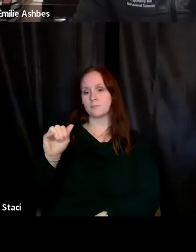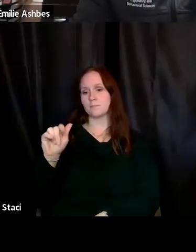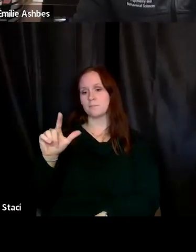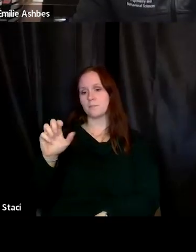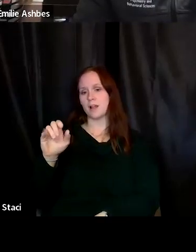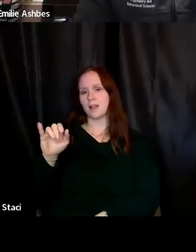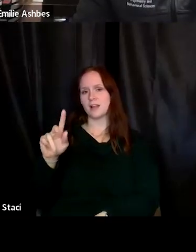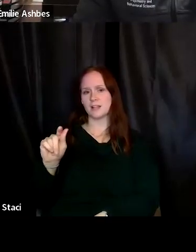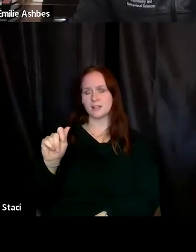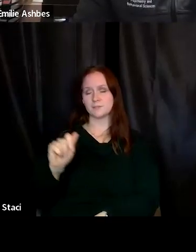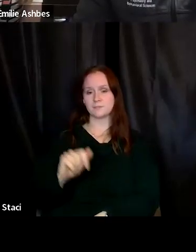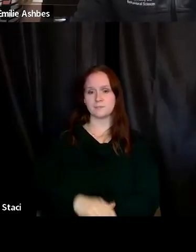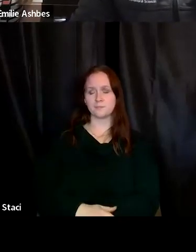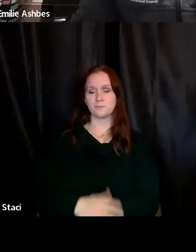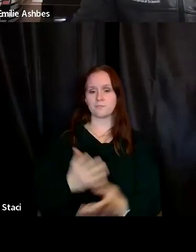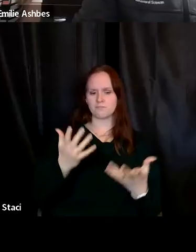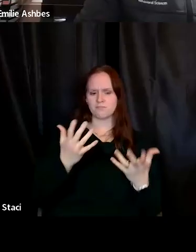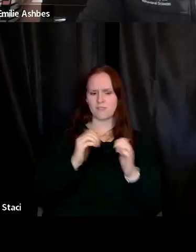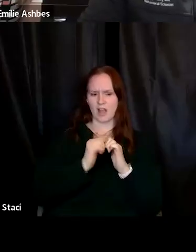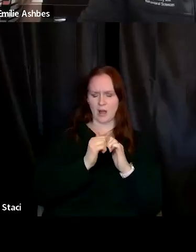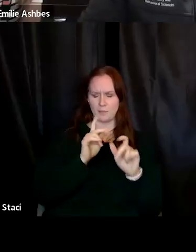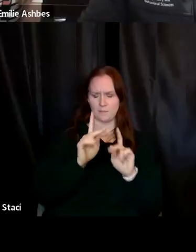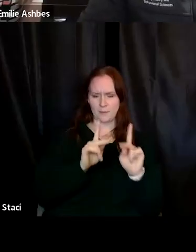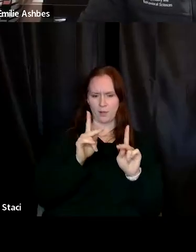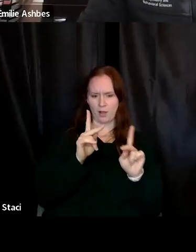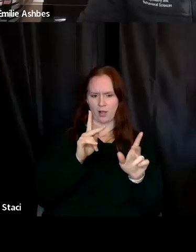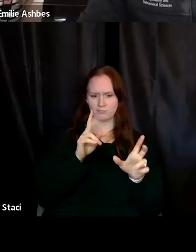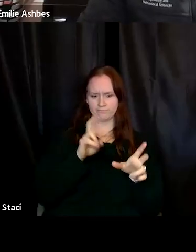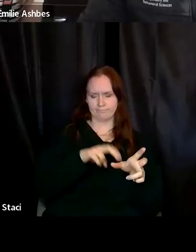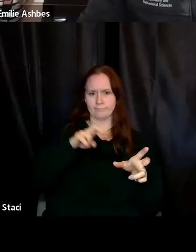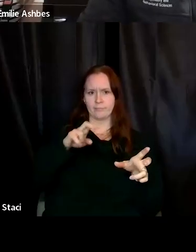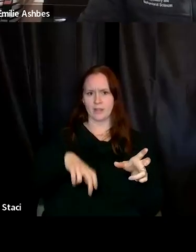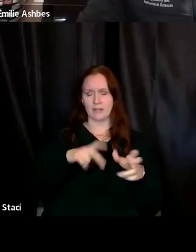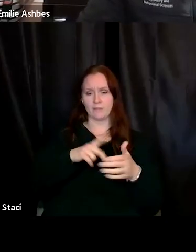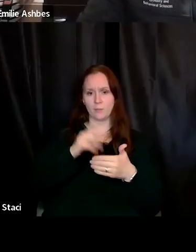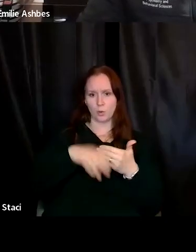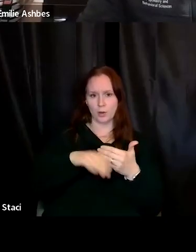pero tal vez tengamos la extensión de esa persona